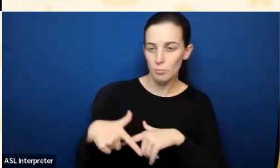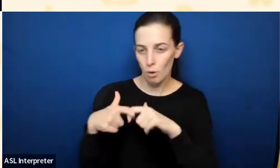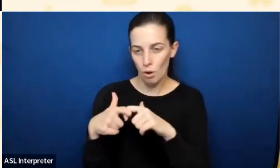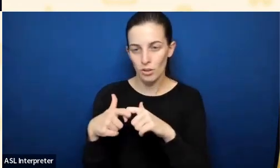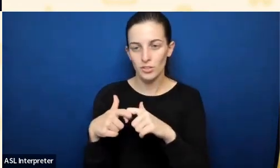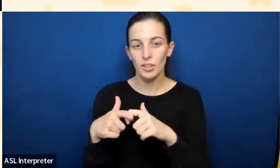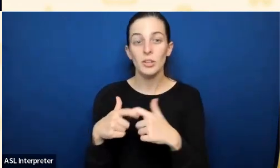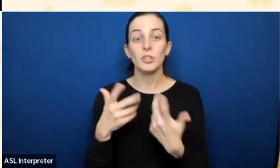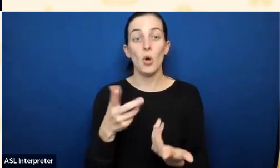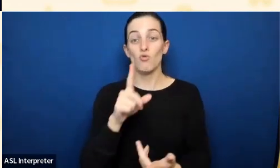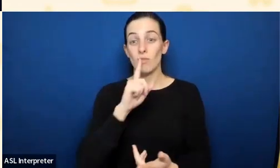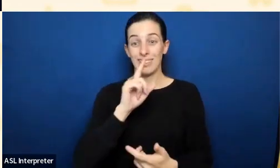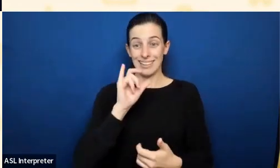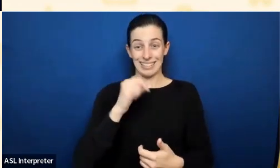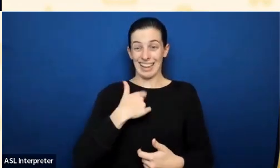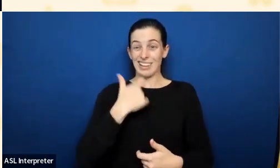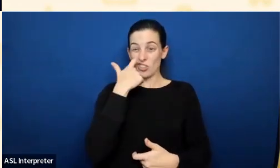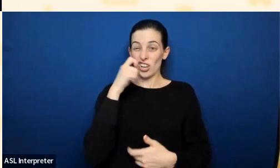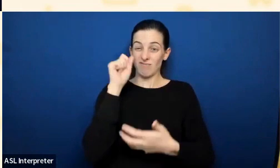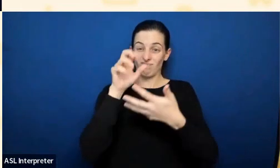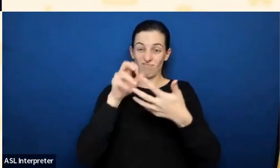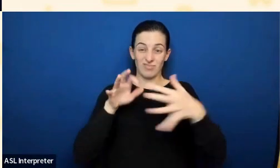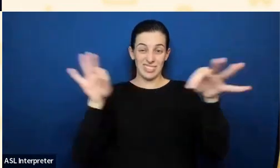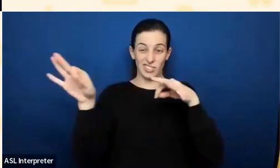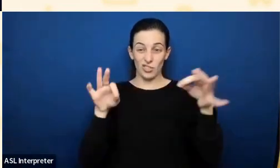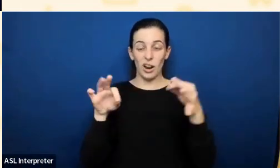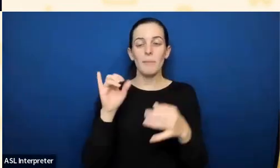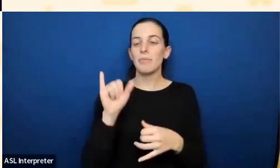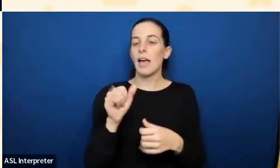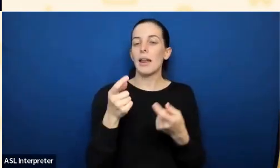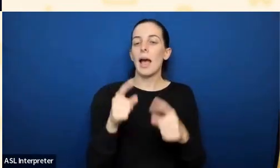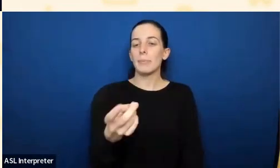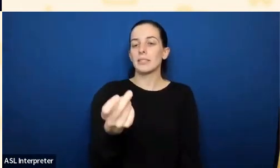Entonces, cuando se carga la página, tenemos que decidir si reproducir o pausar.